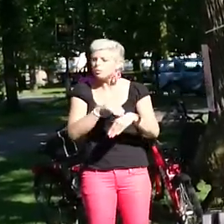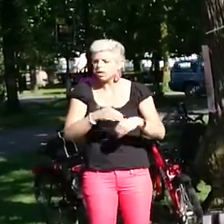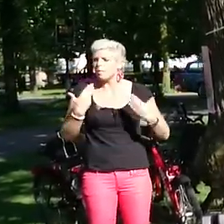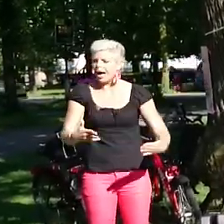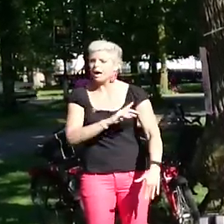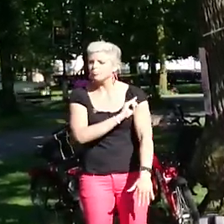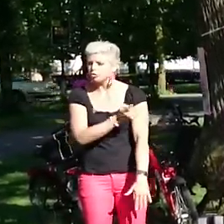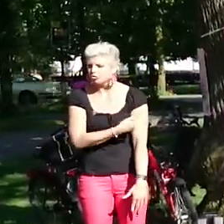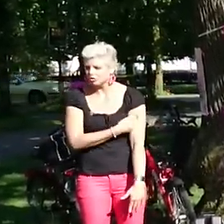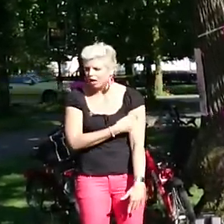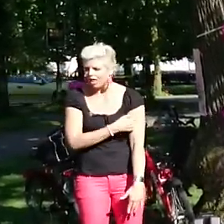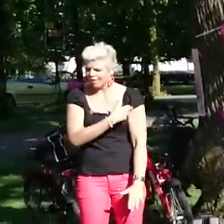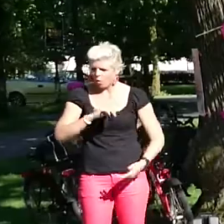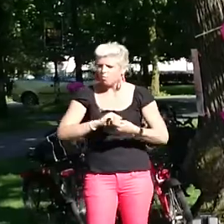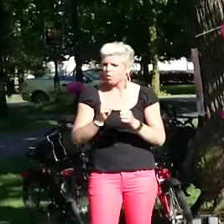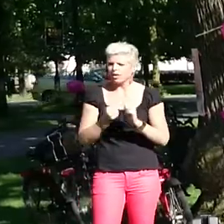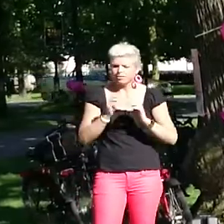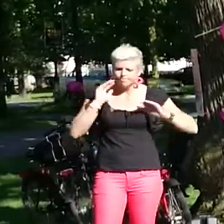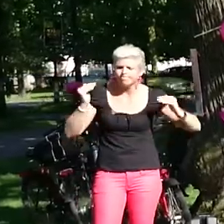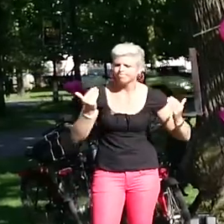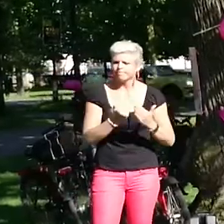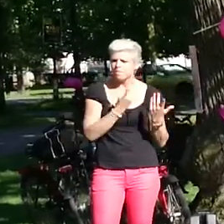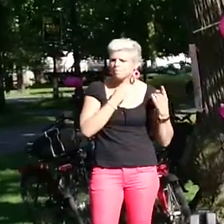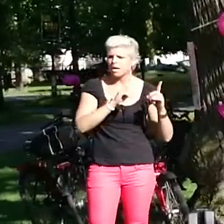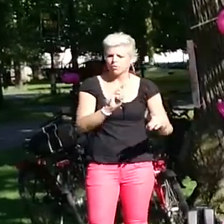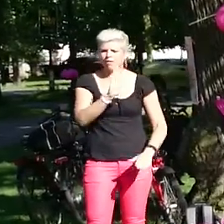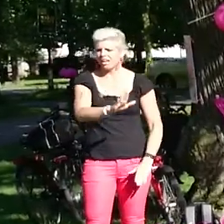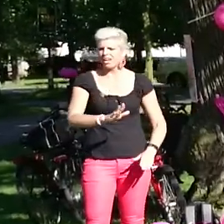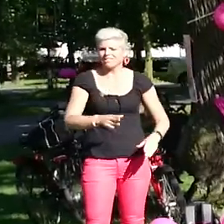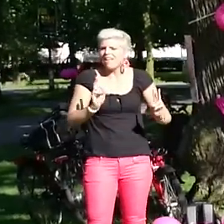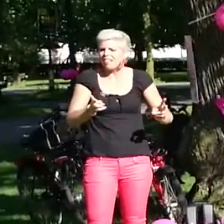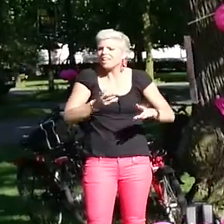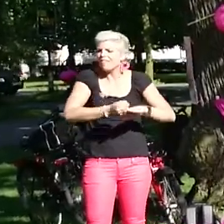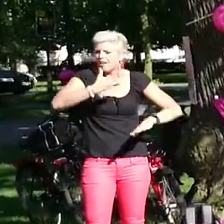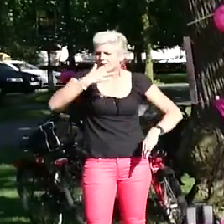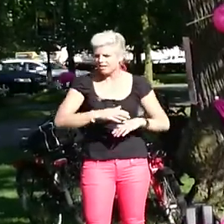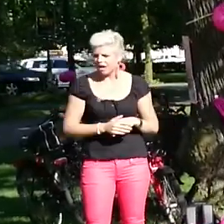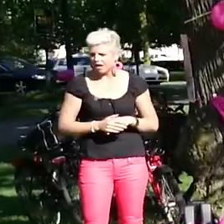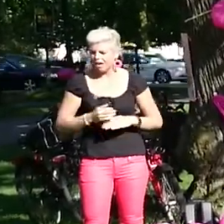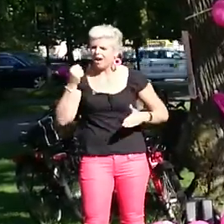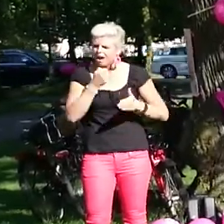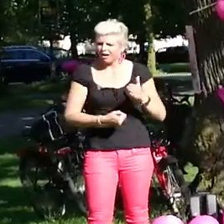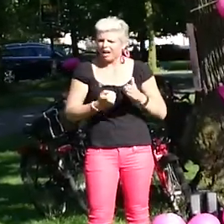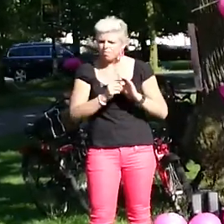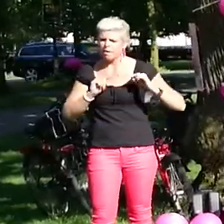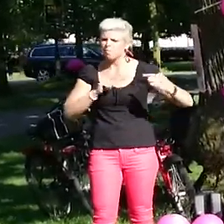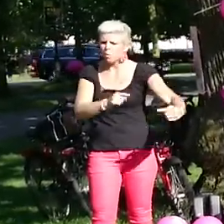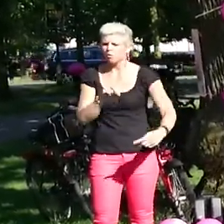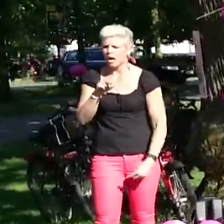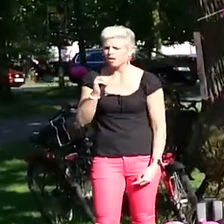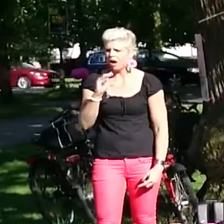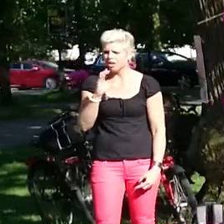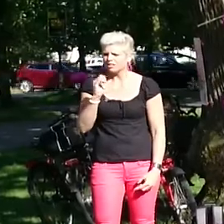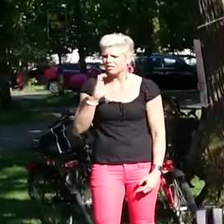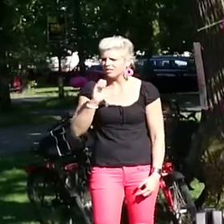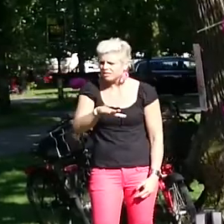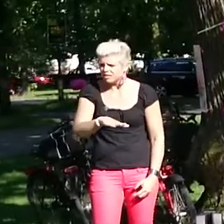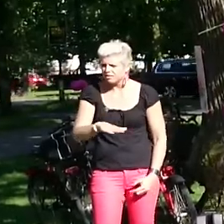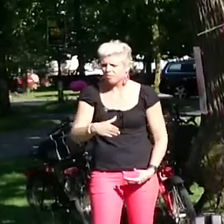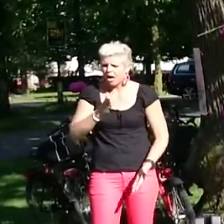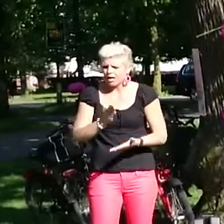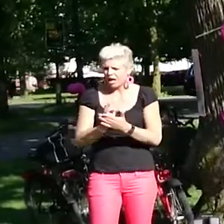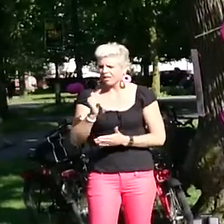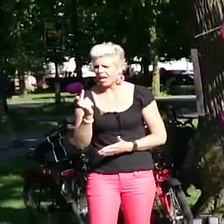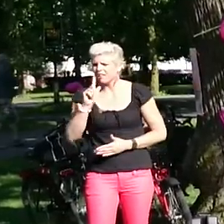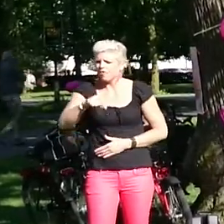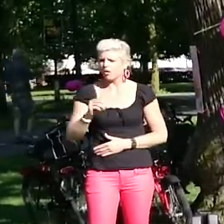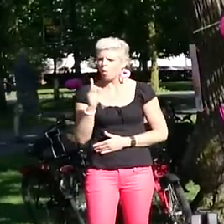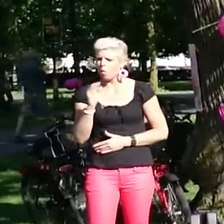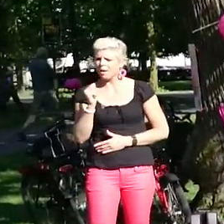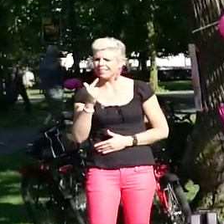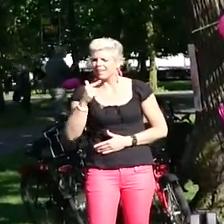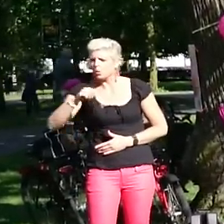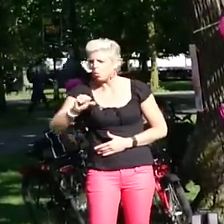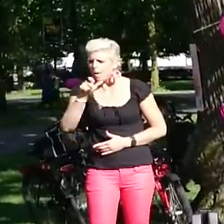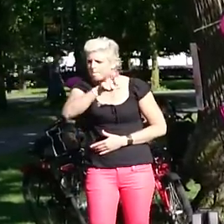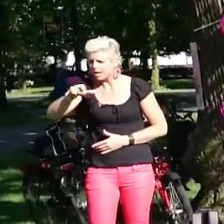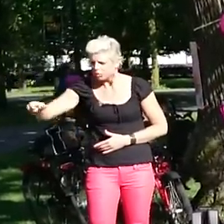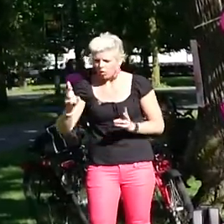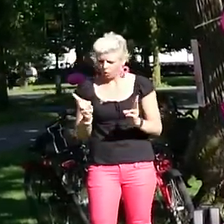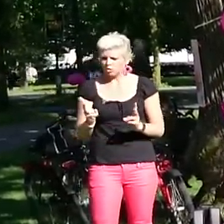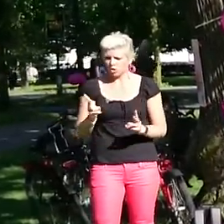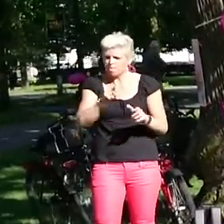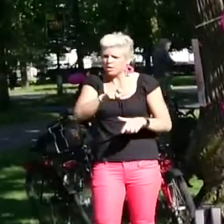I en politik som värnar om alla människors lika värde, och kampen mot rasismen, om rättigheter för HBTQ-personer och för funktionsnedsatta.